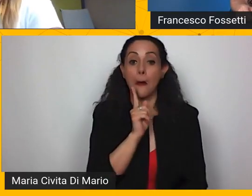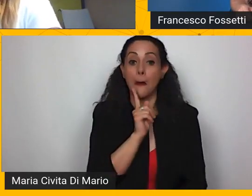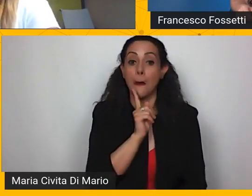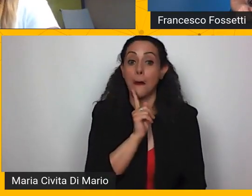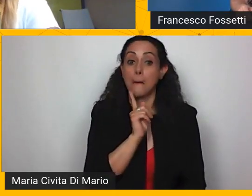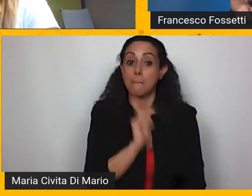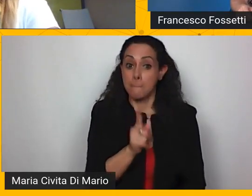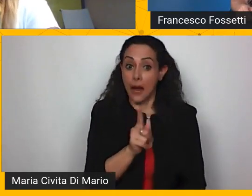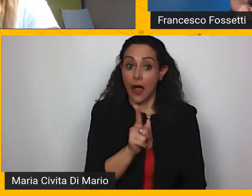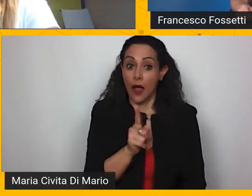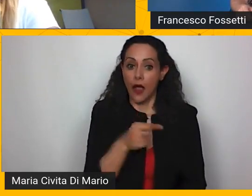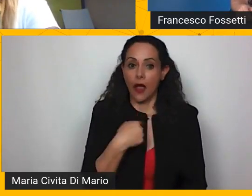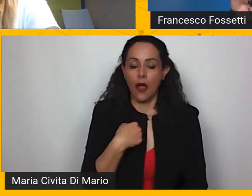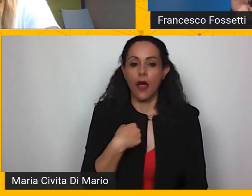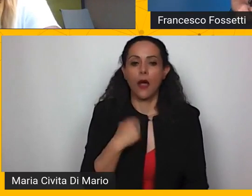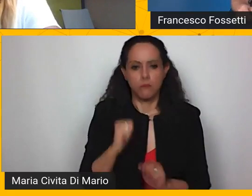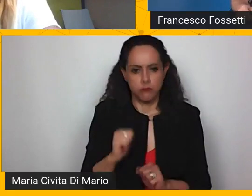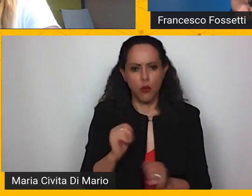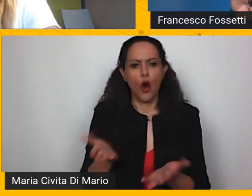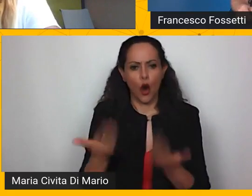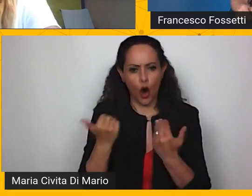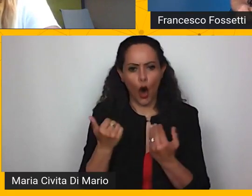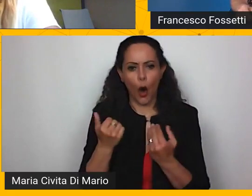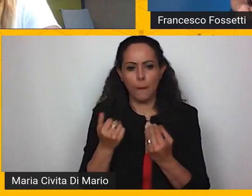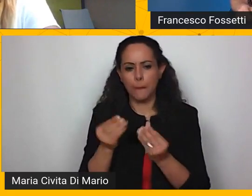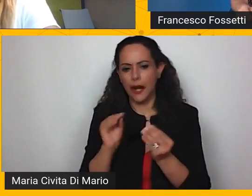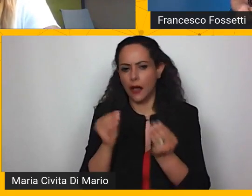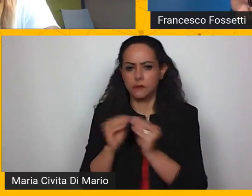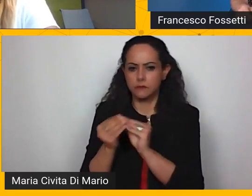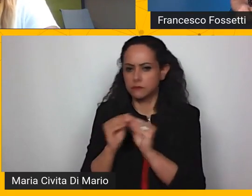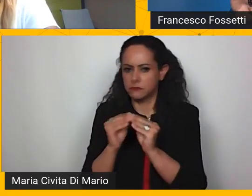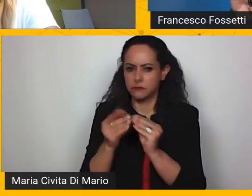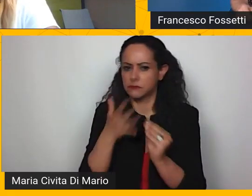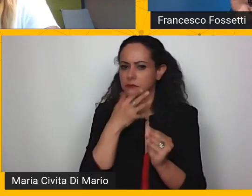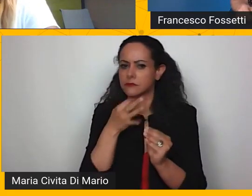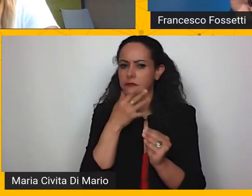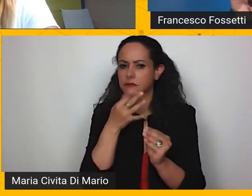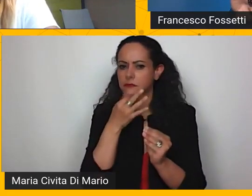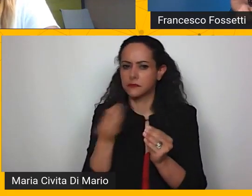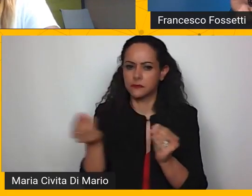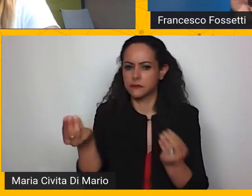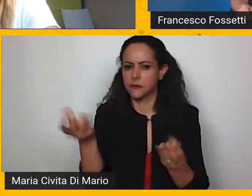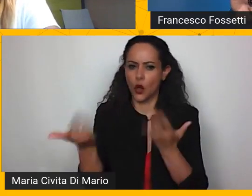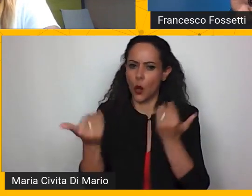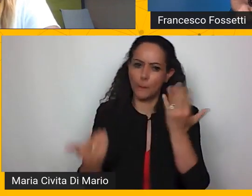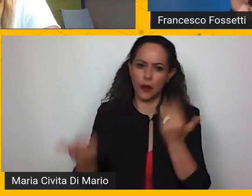ma ci sono appunto c'è la possibilità di acquistare degli